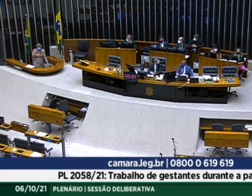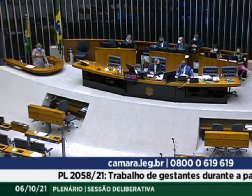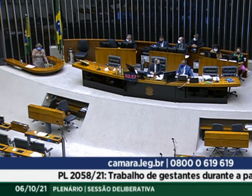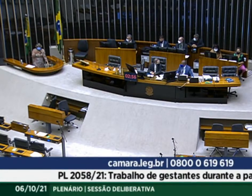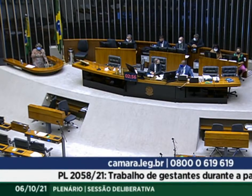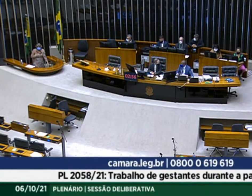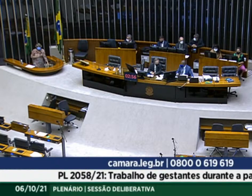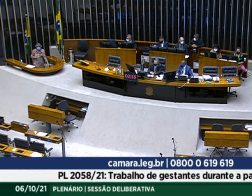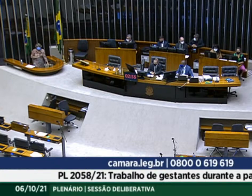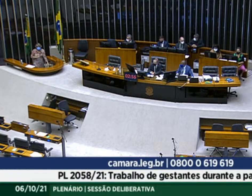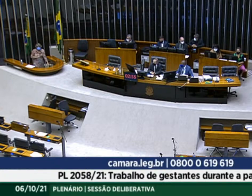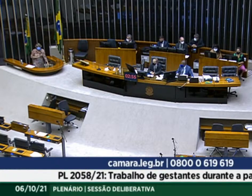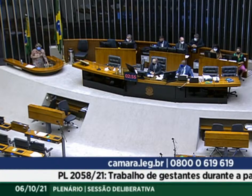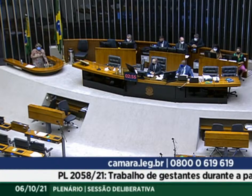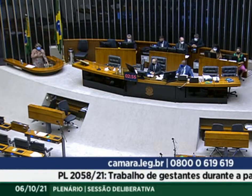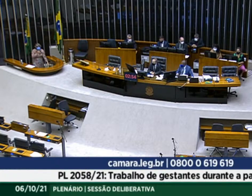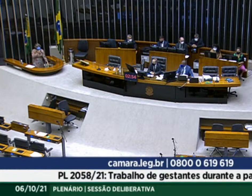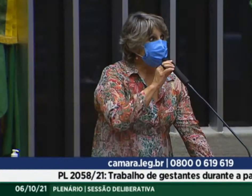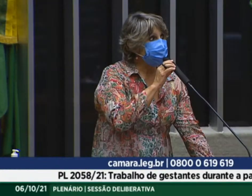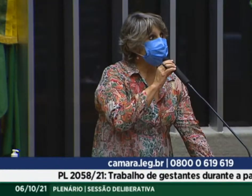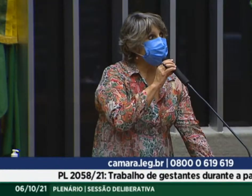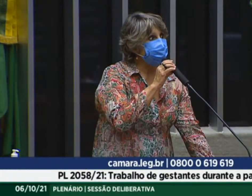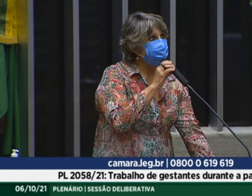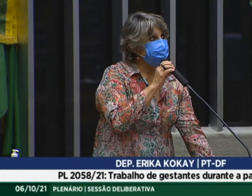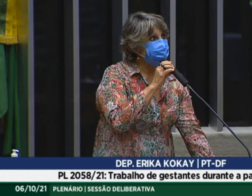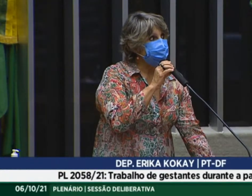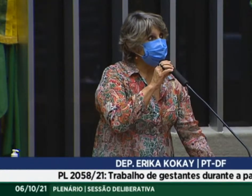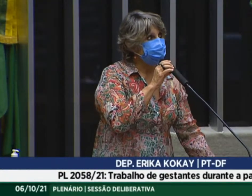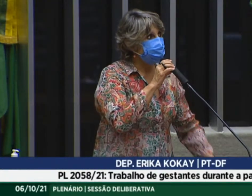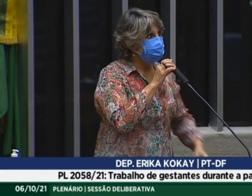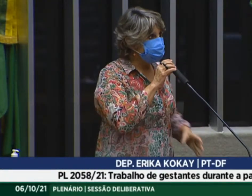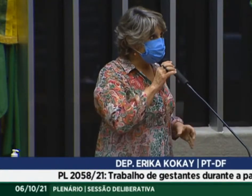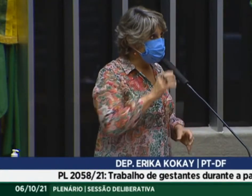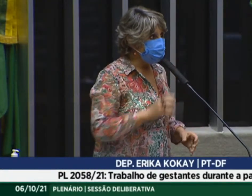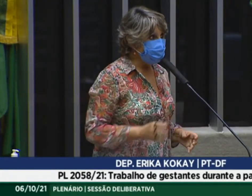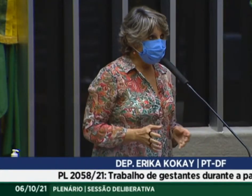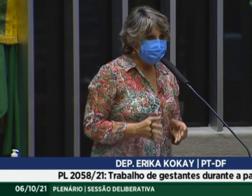TRABALHADORAS GRÁVIDAS. ELAS ESTÃO AFASTADAS, DO TRABALHO.